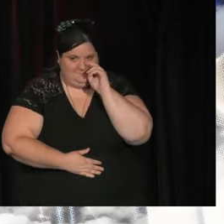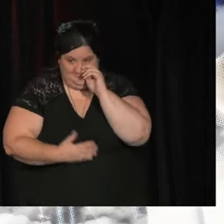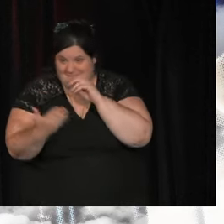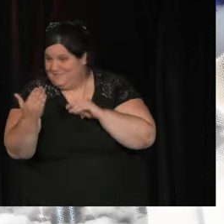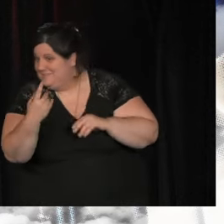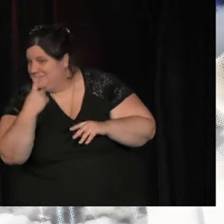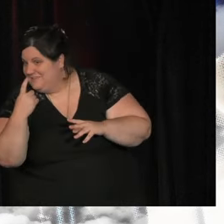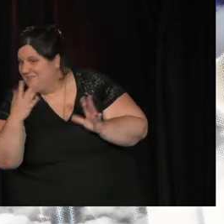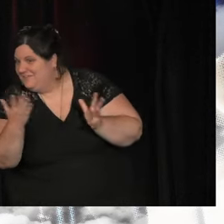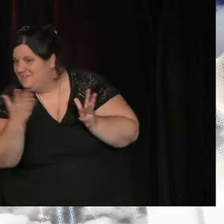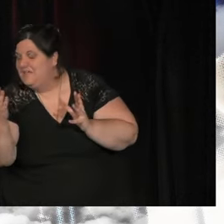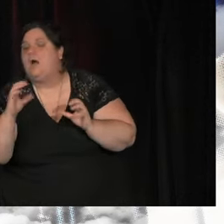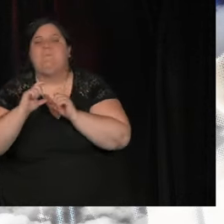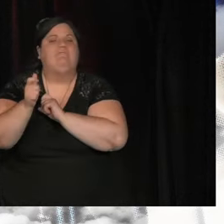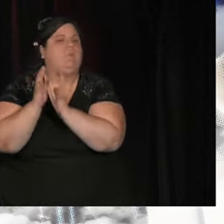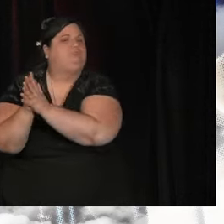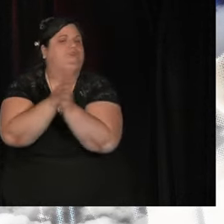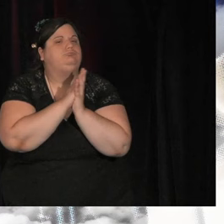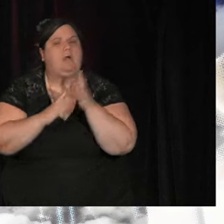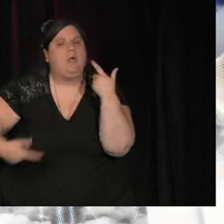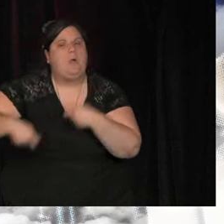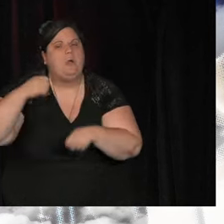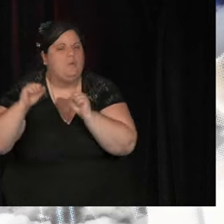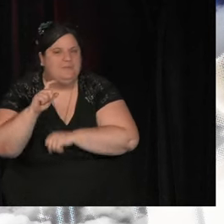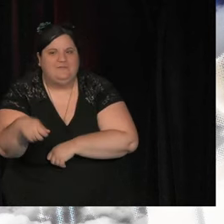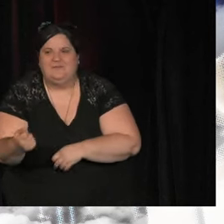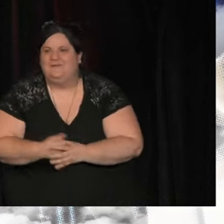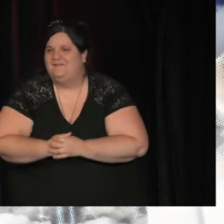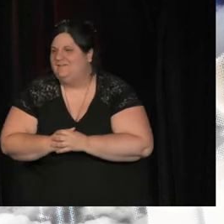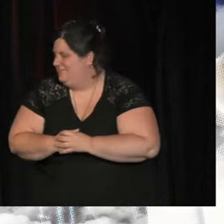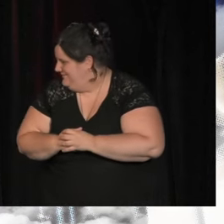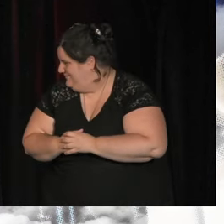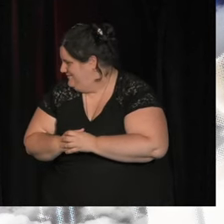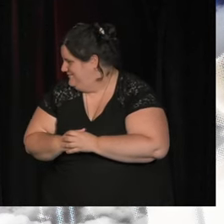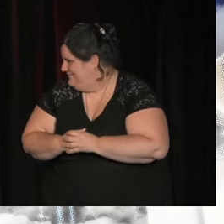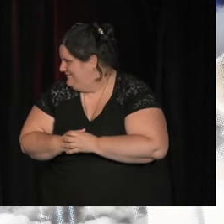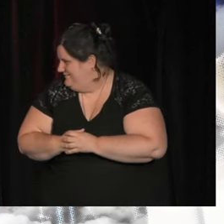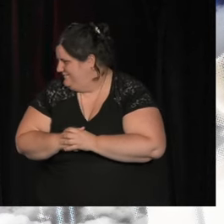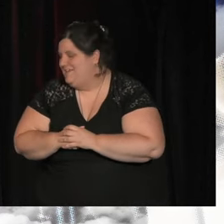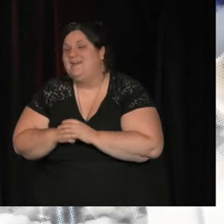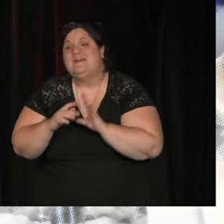allez-y. Mais après, on pourra échanger de façon informelle. Des roulades. Oui, parlons des roulades. Non, ça ne sera pas sur les roulades.